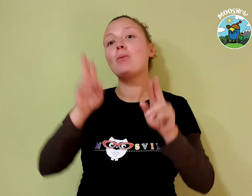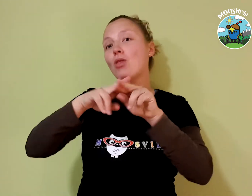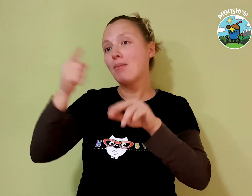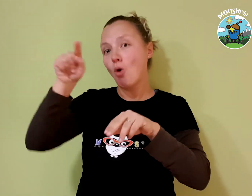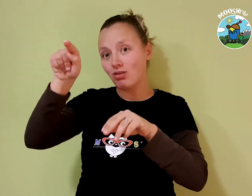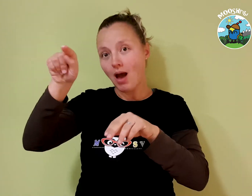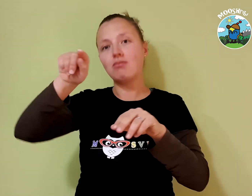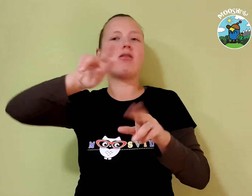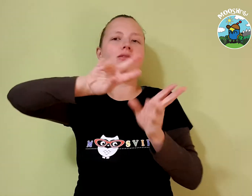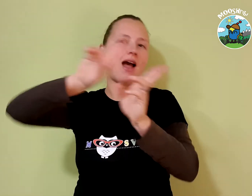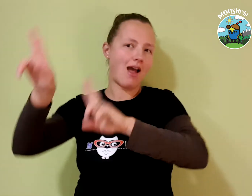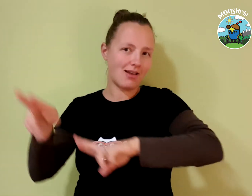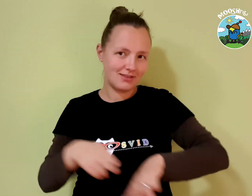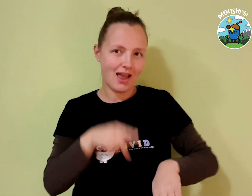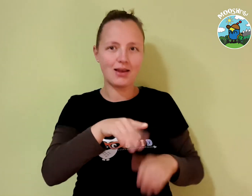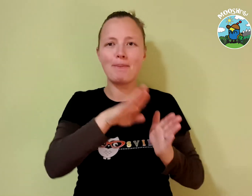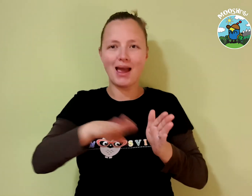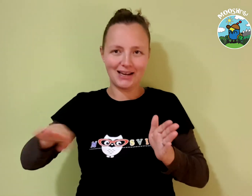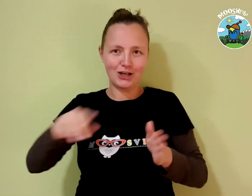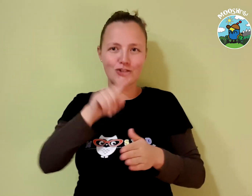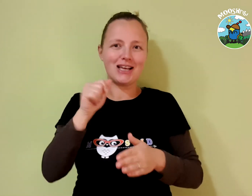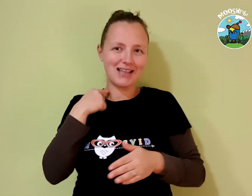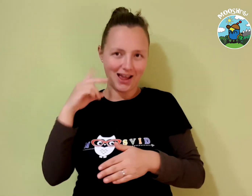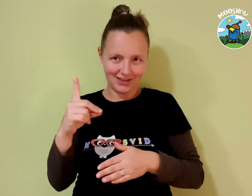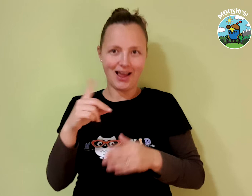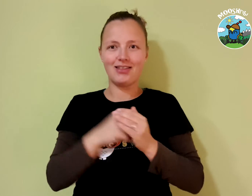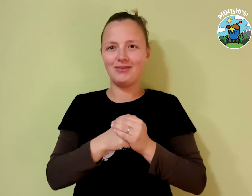Od Celjske koče se bomo odpravili proti parkirišču Zagrad.